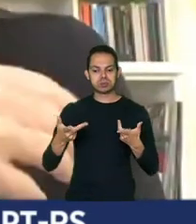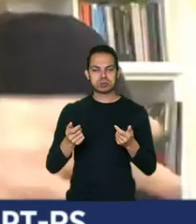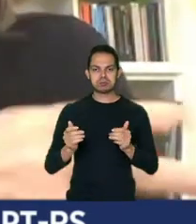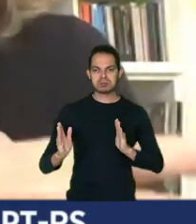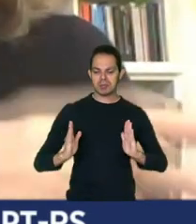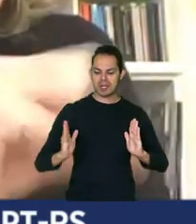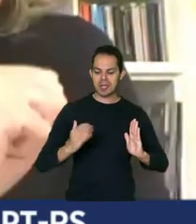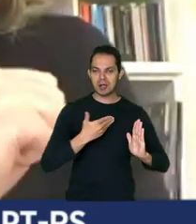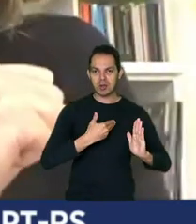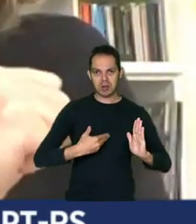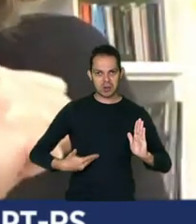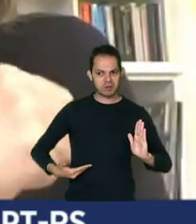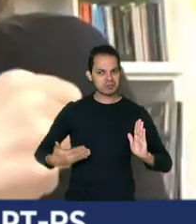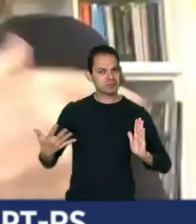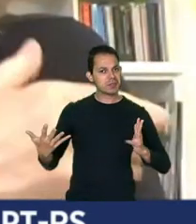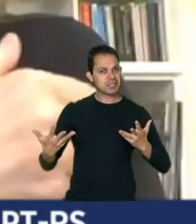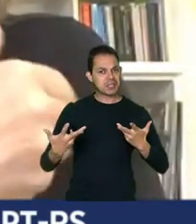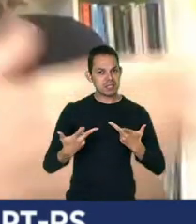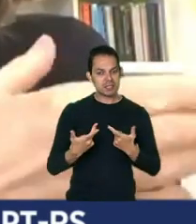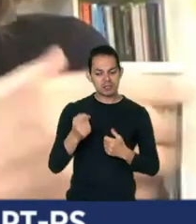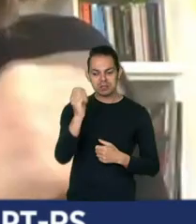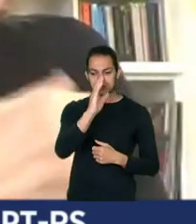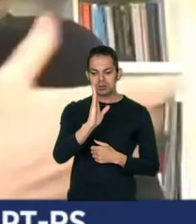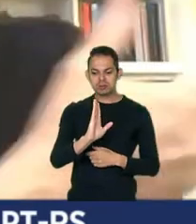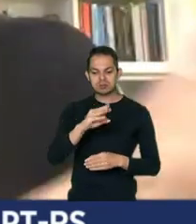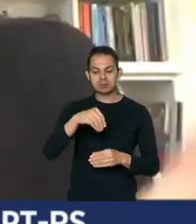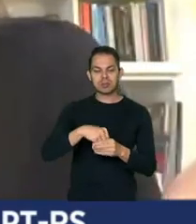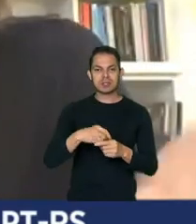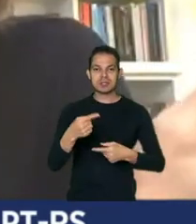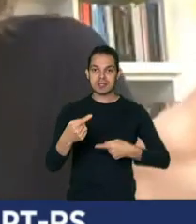BRILHANTE NO SEU PERÍODO DE GOVERNO, INCLUSIVE AO SITUAR O BRASIL, O BRASIL NOS DEBATES